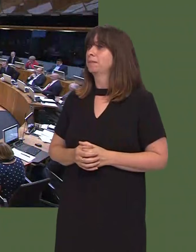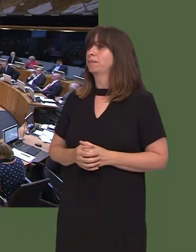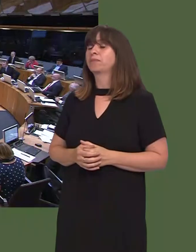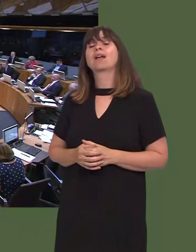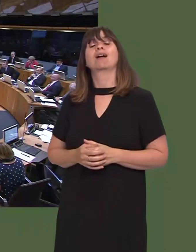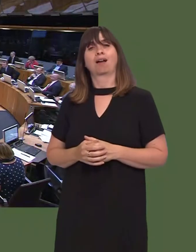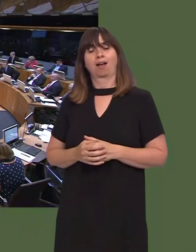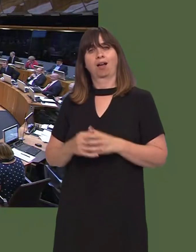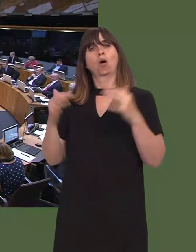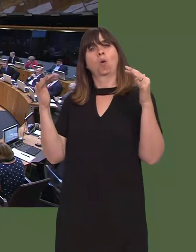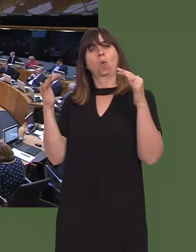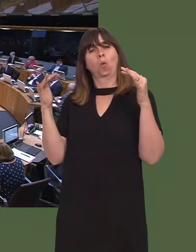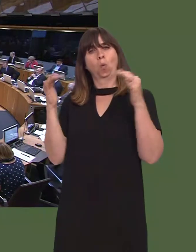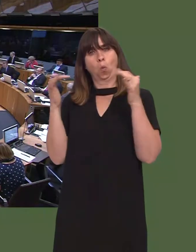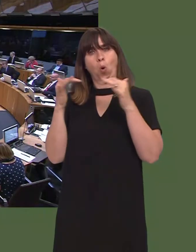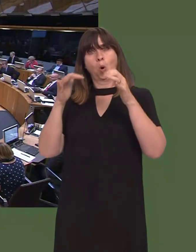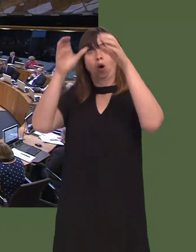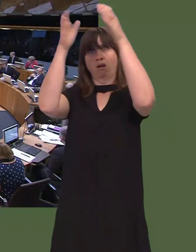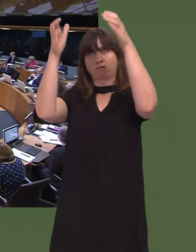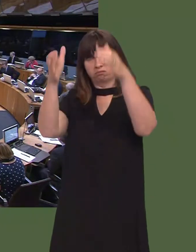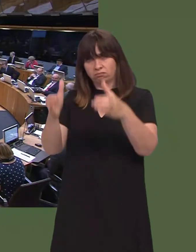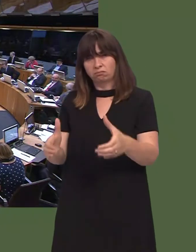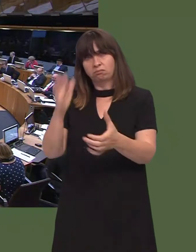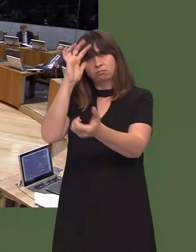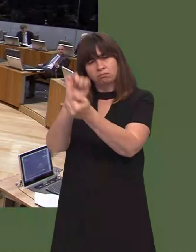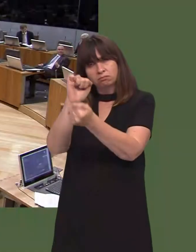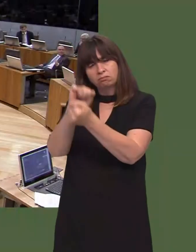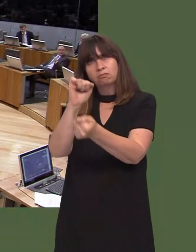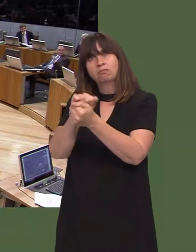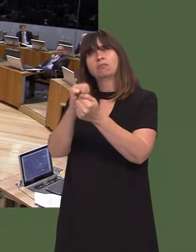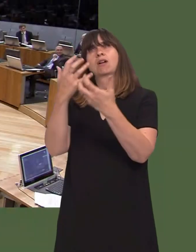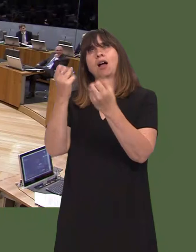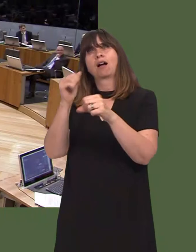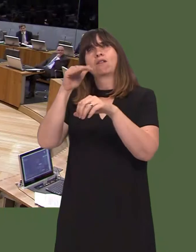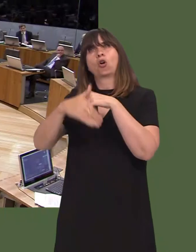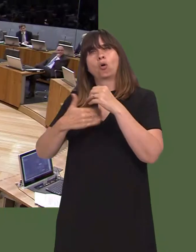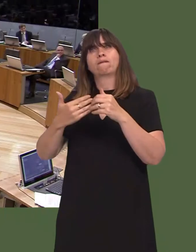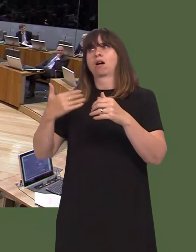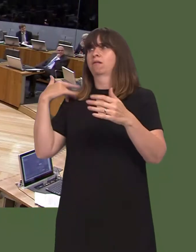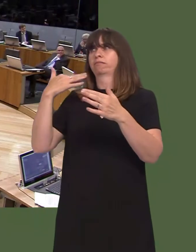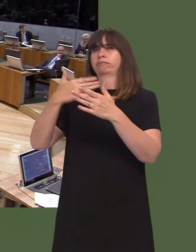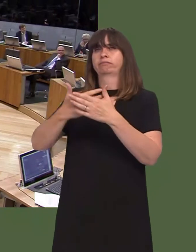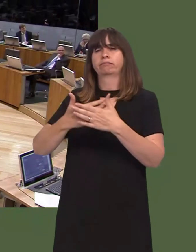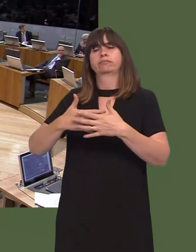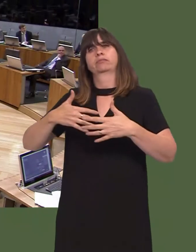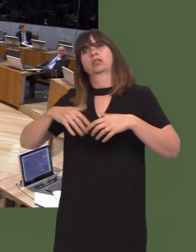OAQ(5)0734(FM)[W] Carwyn Jones: Mae cofebau rhyfel yn rhan bwysig oín treftadaeth, ac yn atgof parhaol oír aberth a wnaed ac oír golled a ddioddefwyd